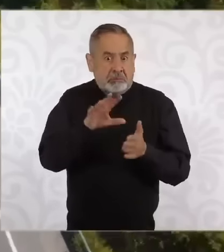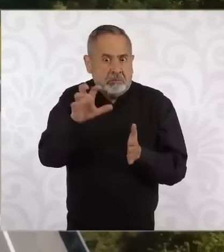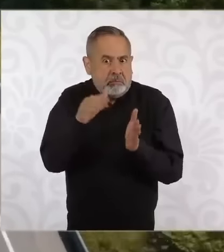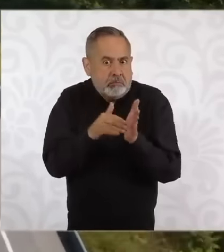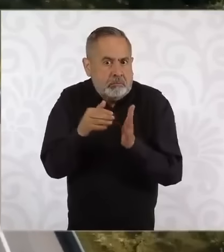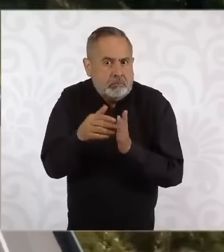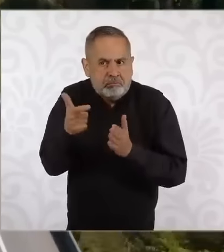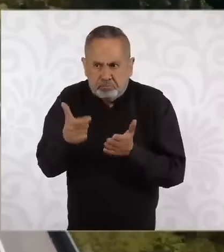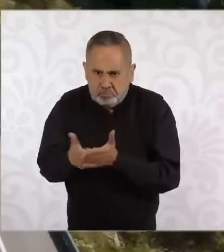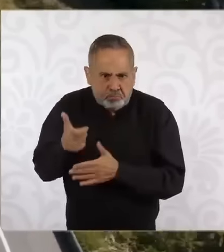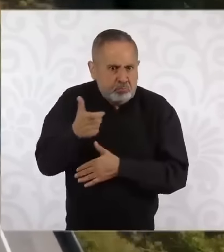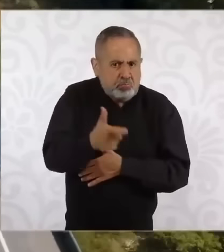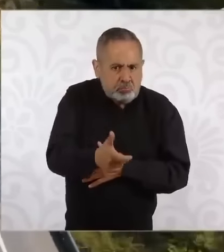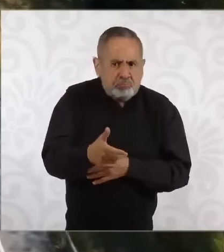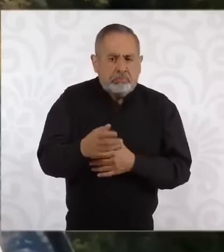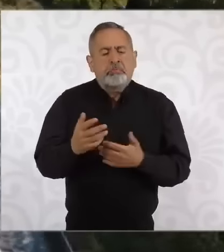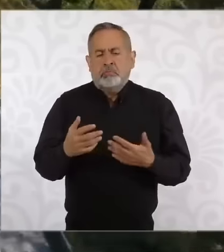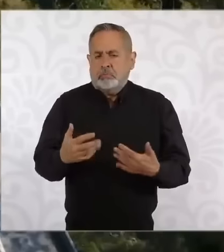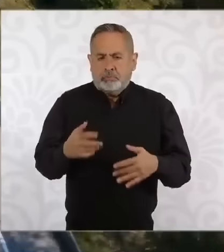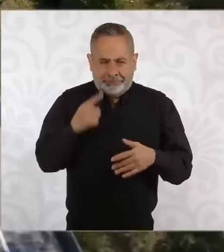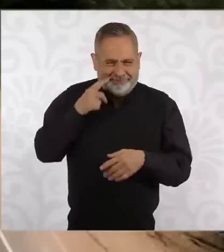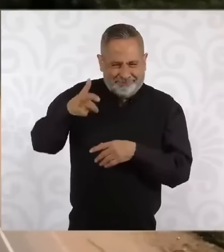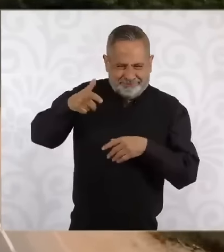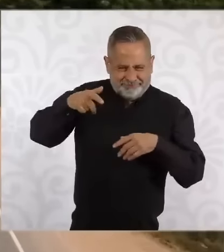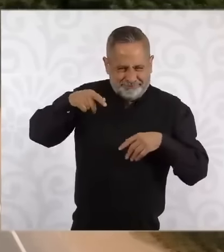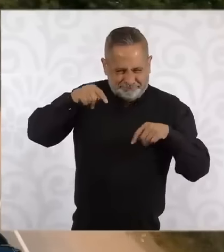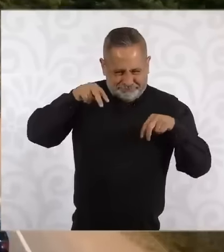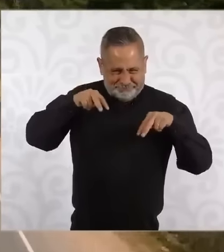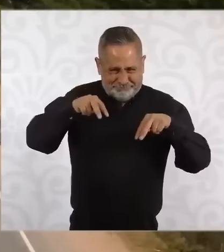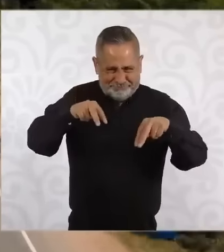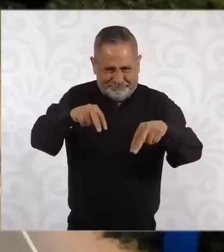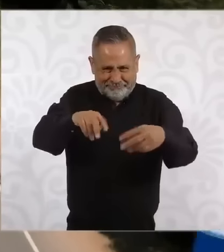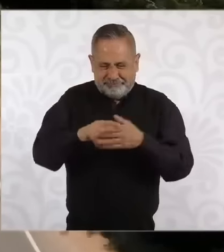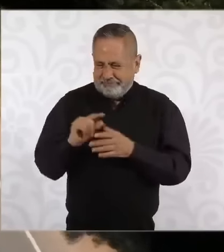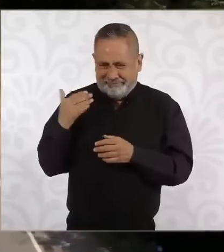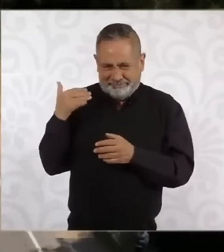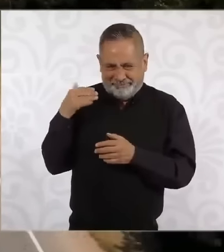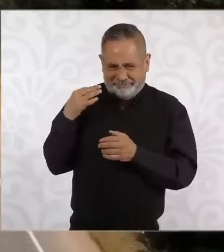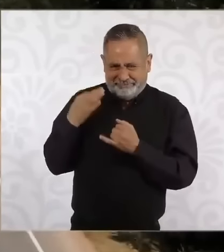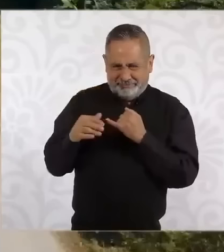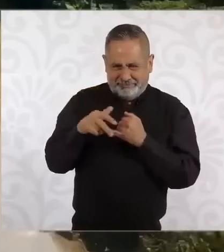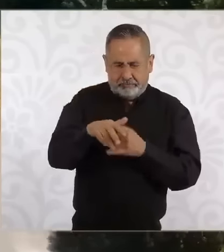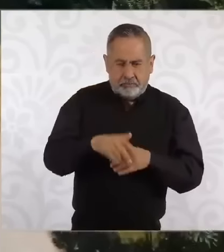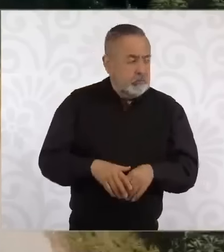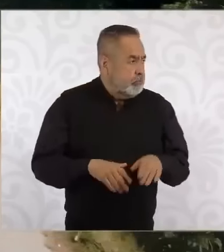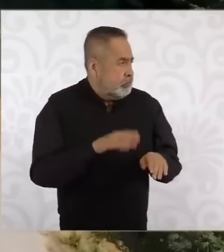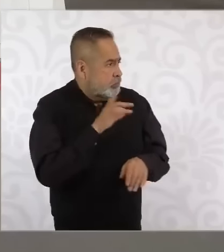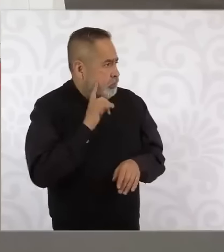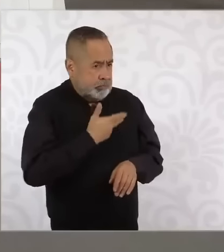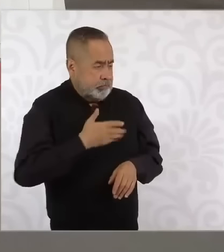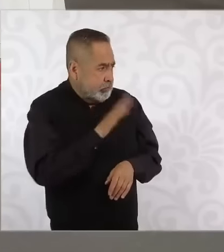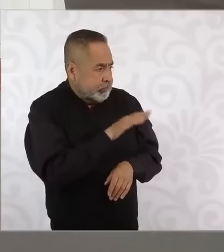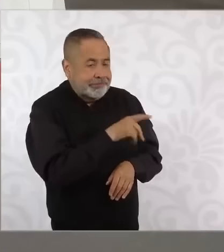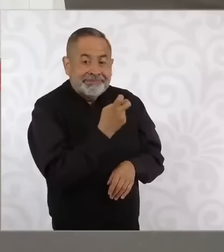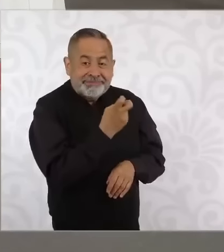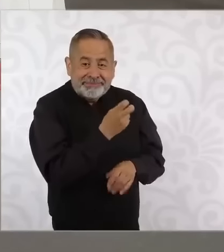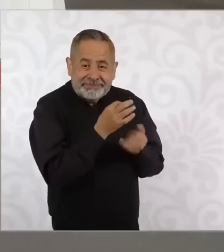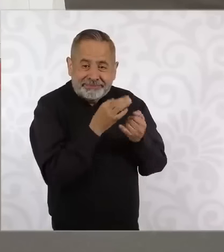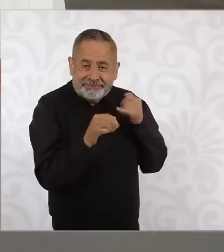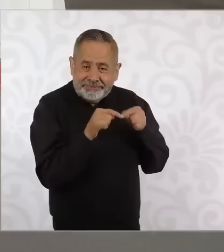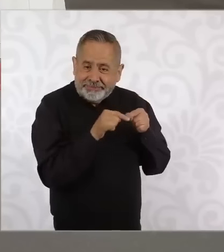Igual estas son eh imágenes de los últimos días. Esa es la parte que falta para conectar completa